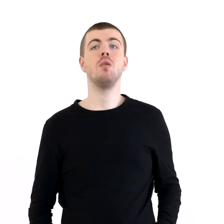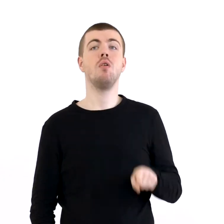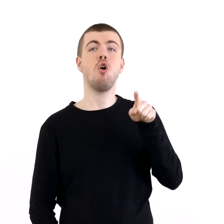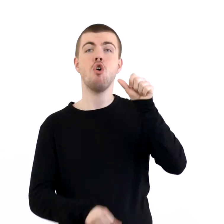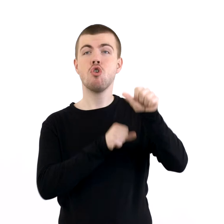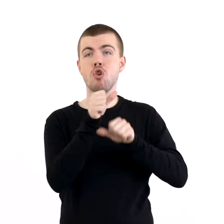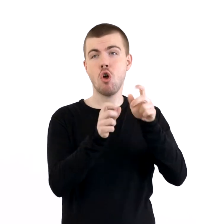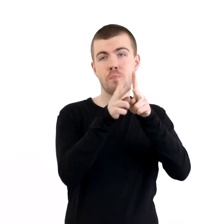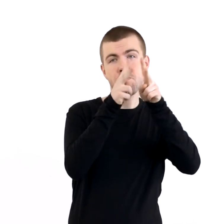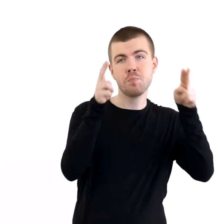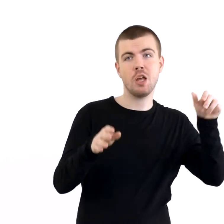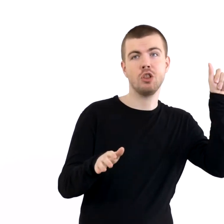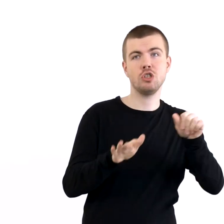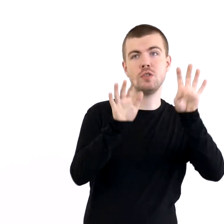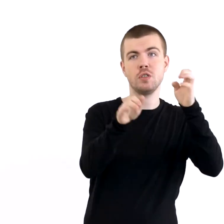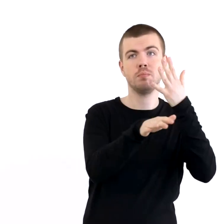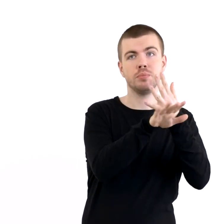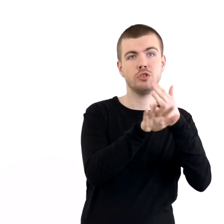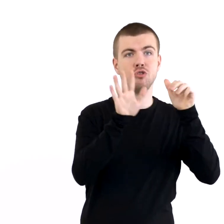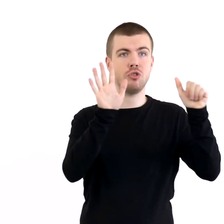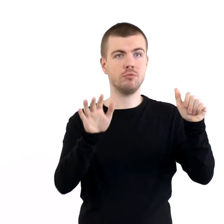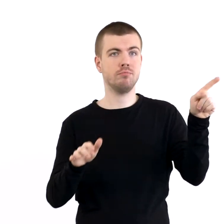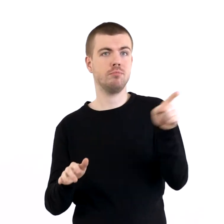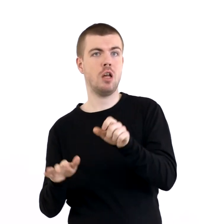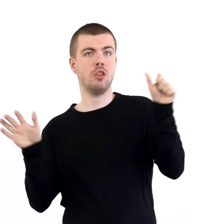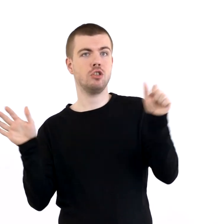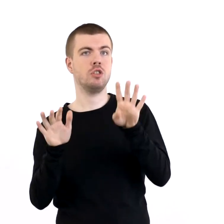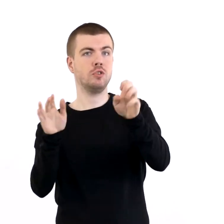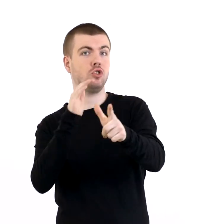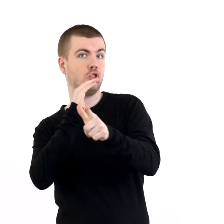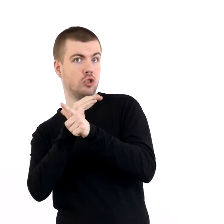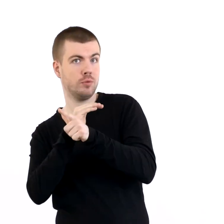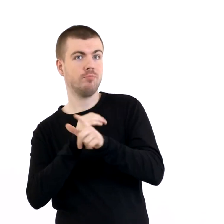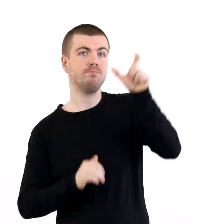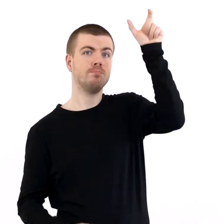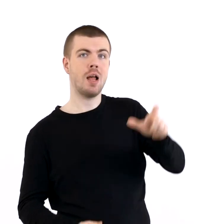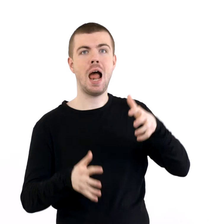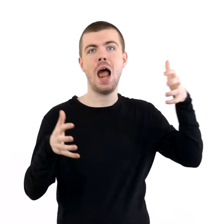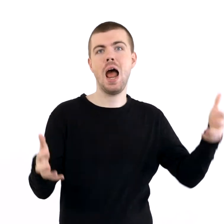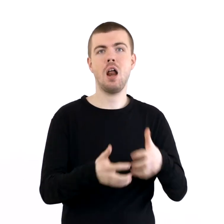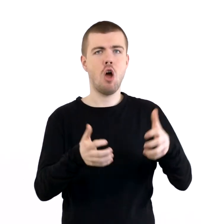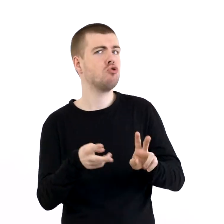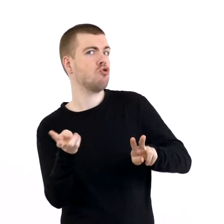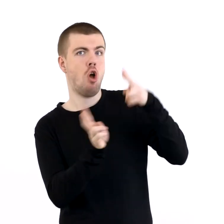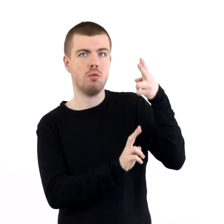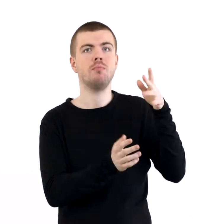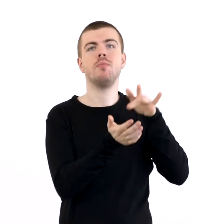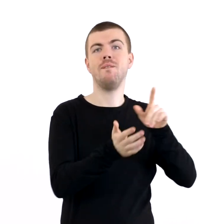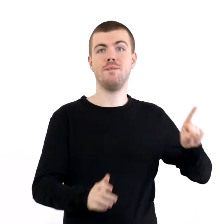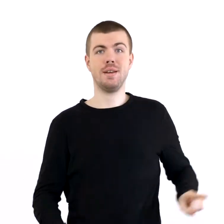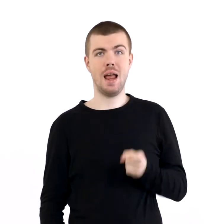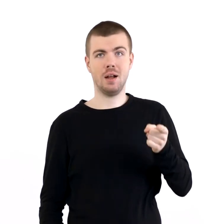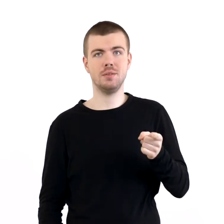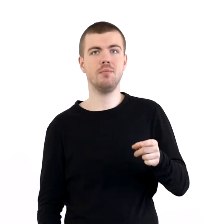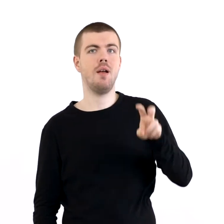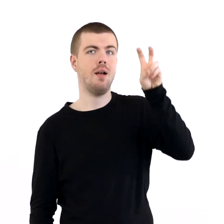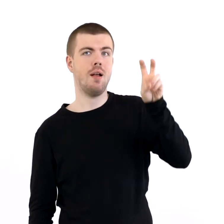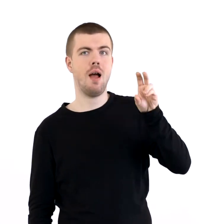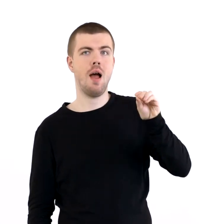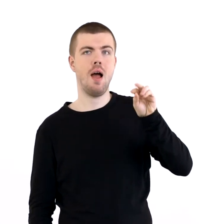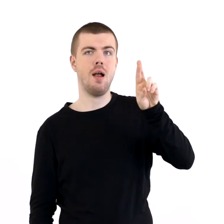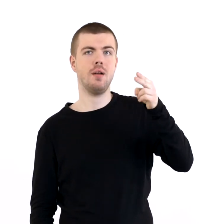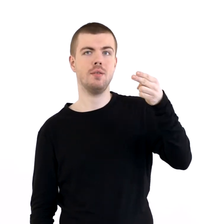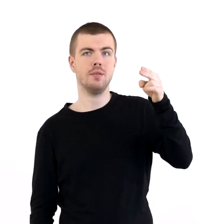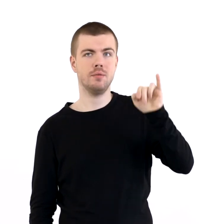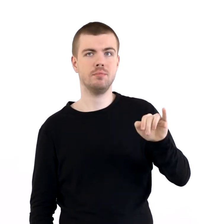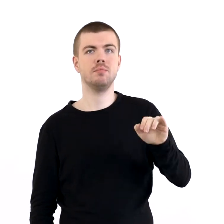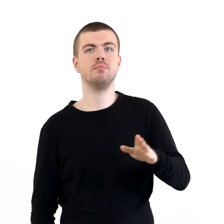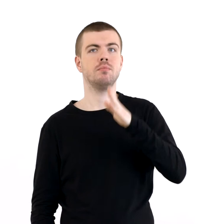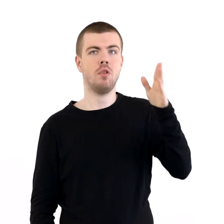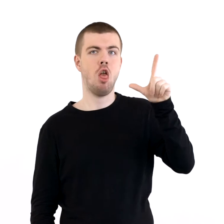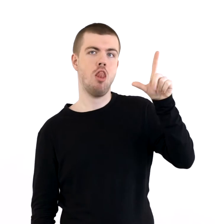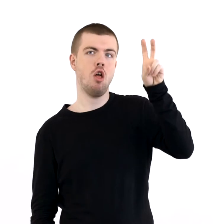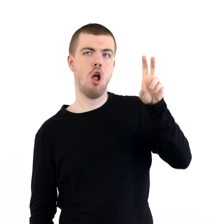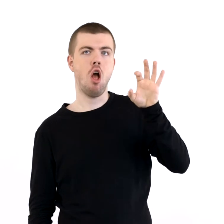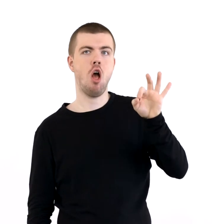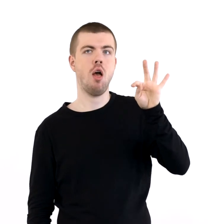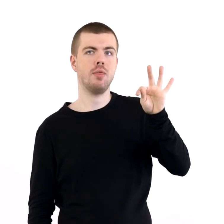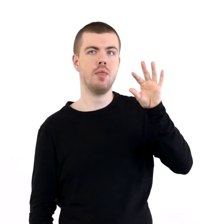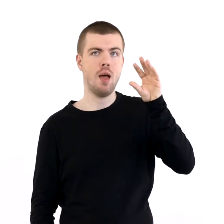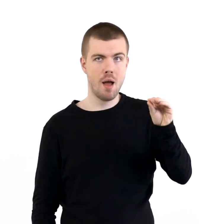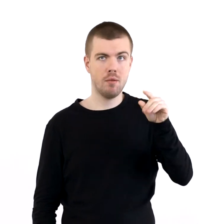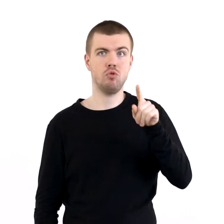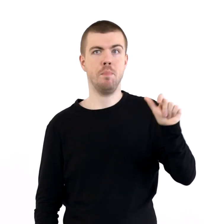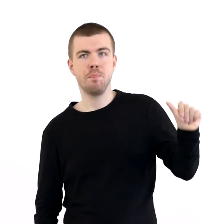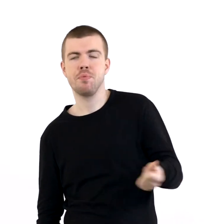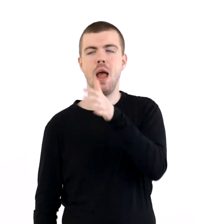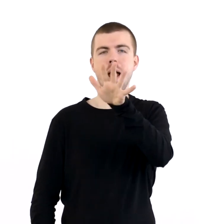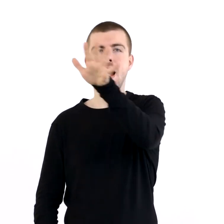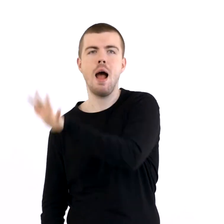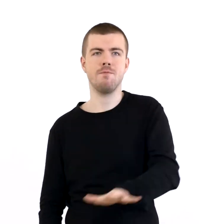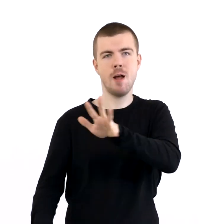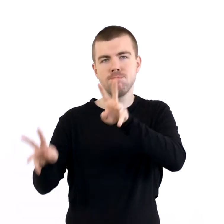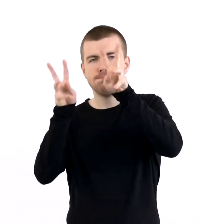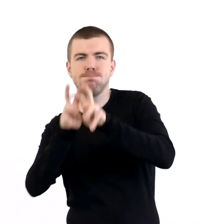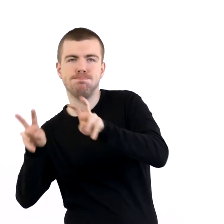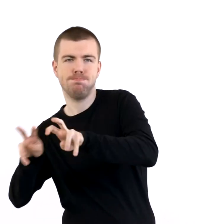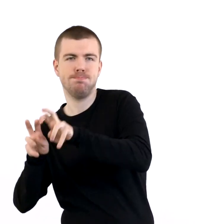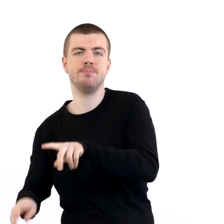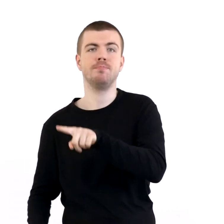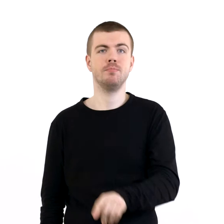Pierwsze badania nad nią prowadził francuski archeolog Henri Lhote w latach 1956-1970.